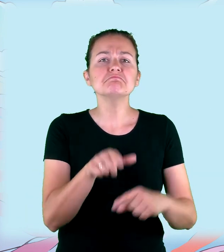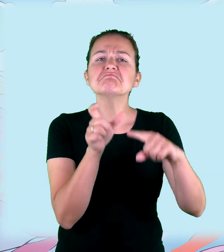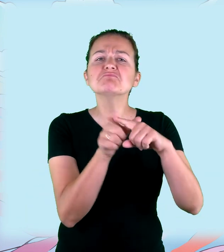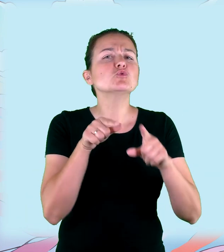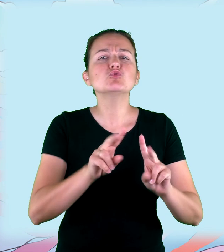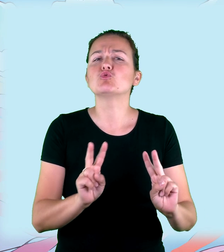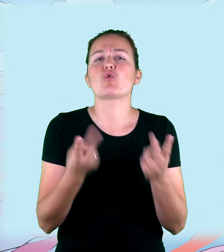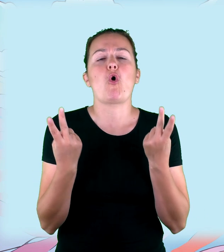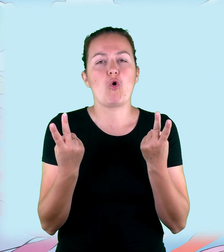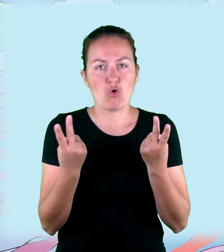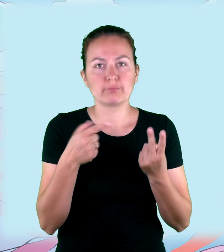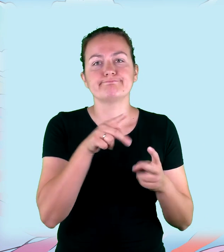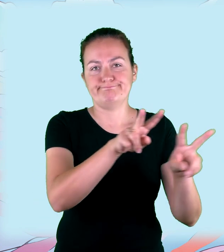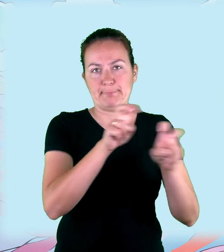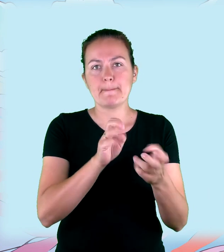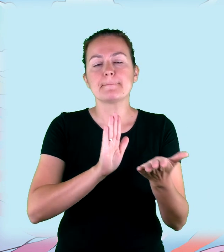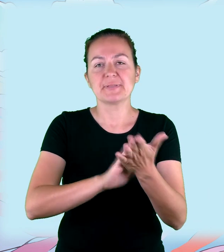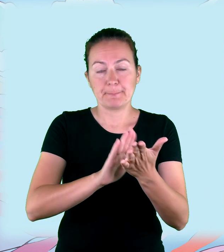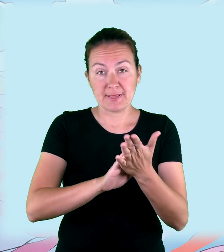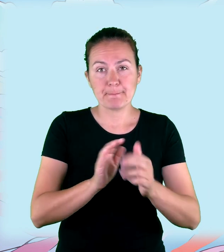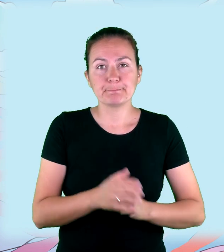Pochodzenie: Zakazany owoc pochodzi z Biblii.